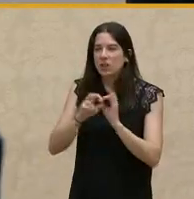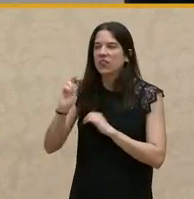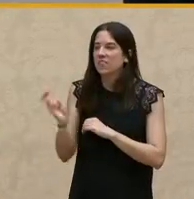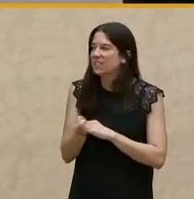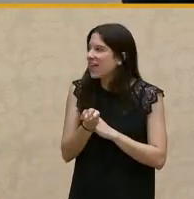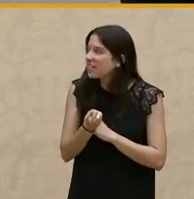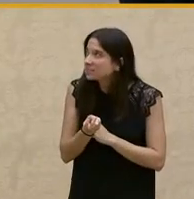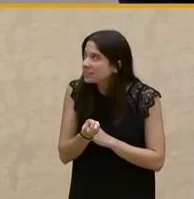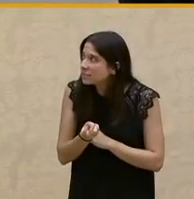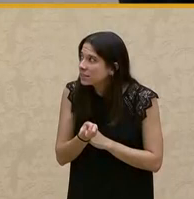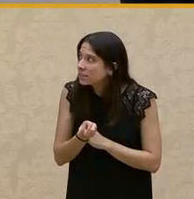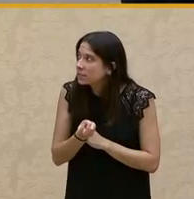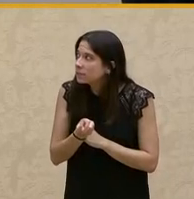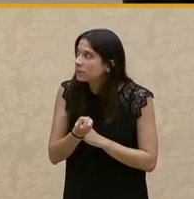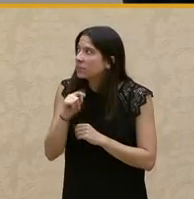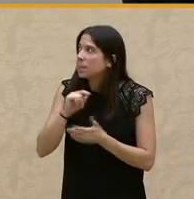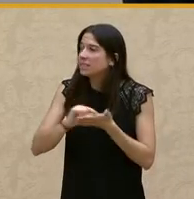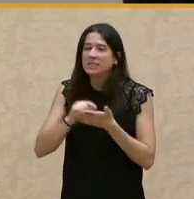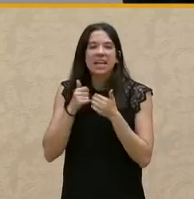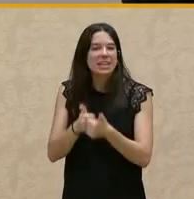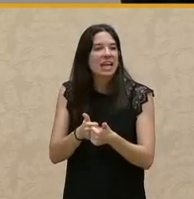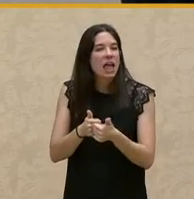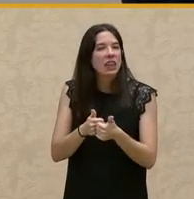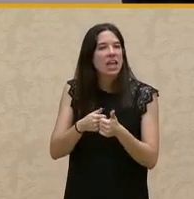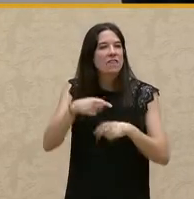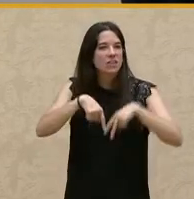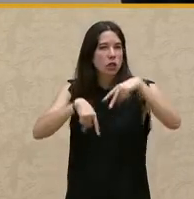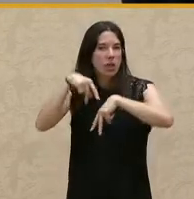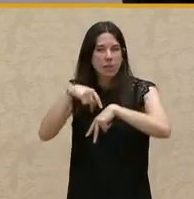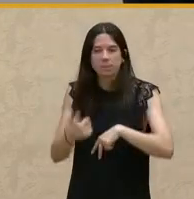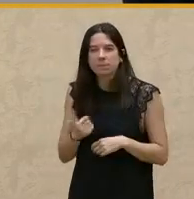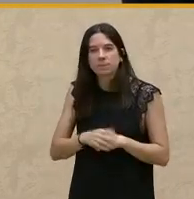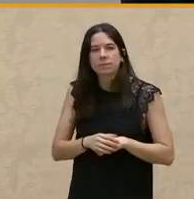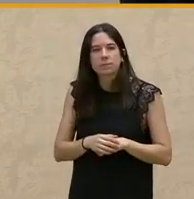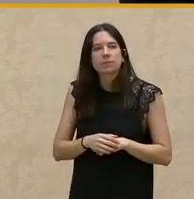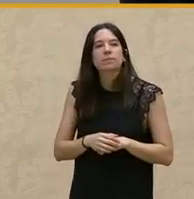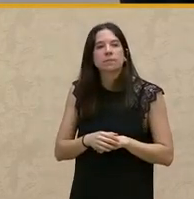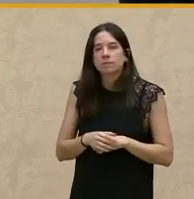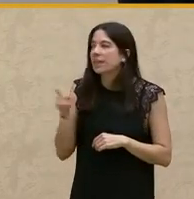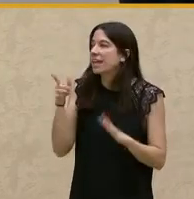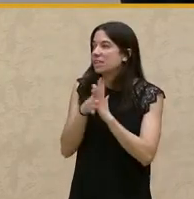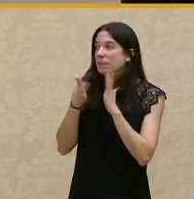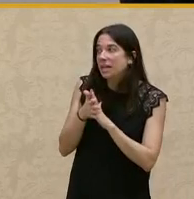(XOGA), y secretaria general de FESOCE, quien nos va a explicar no estoy seguro de qué, la idea era